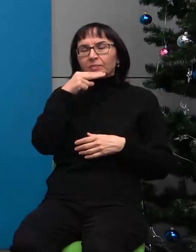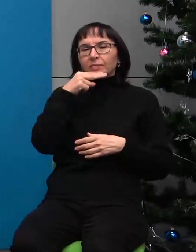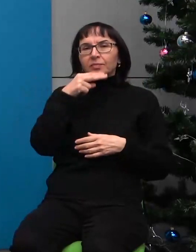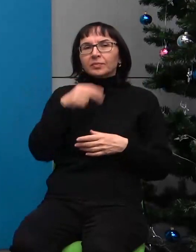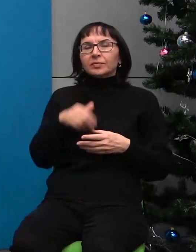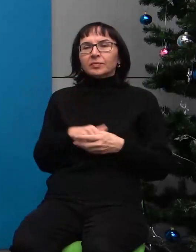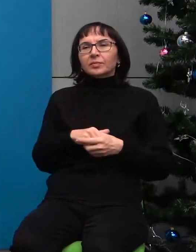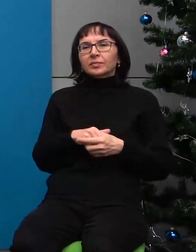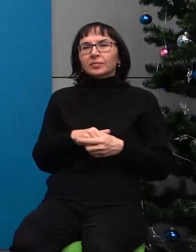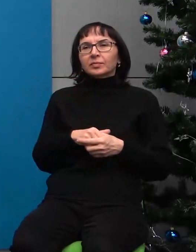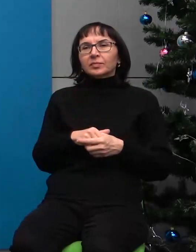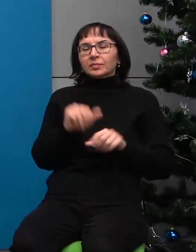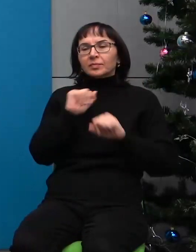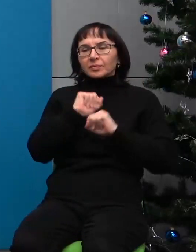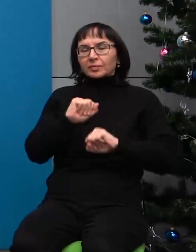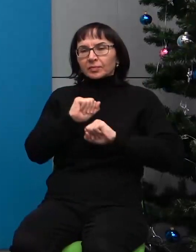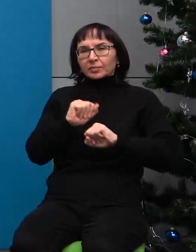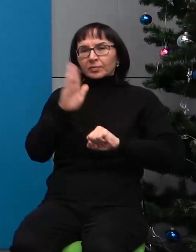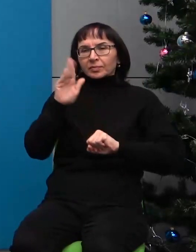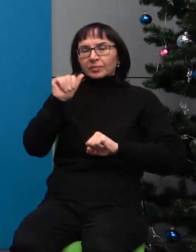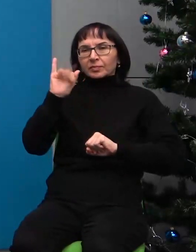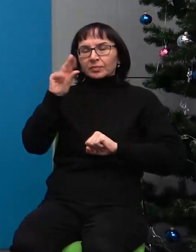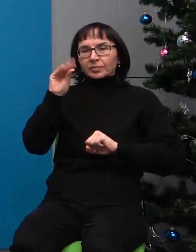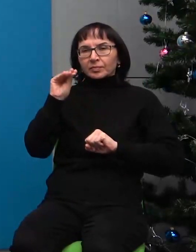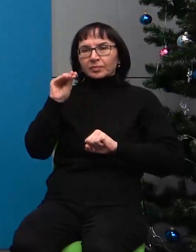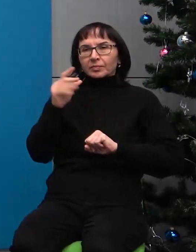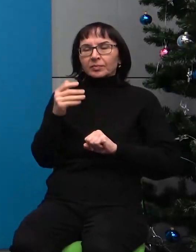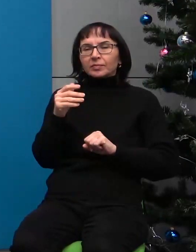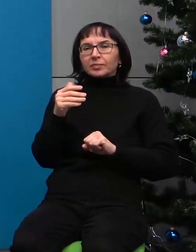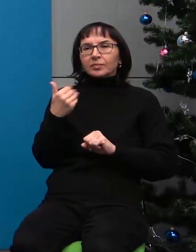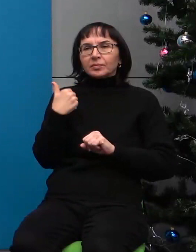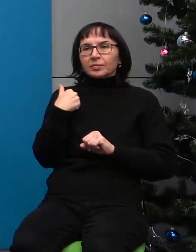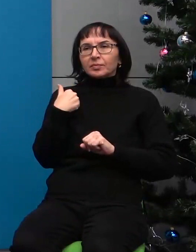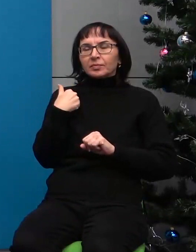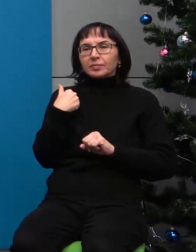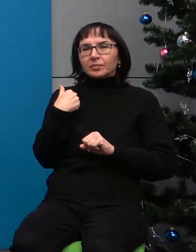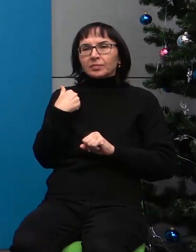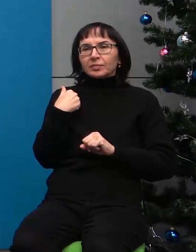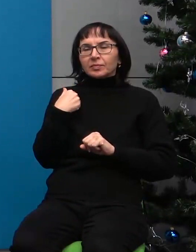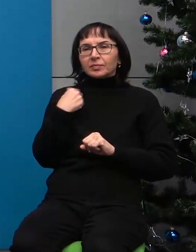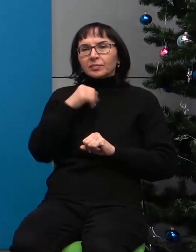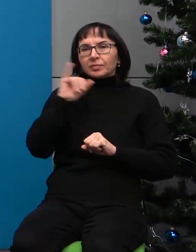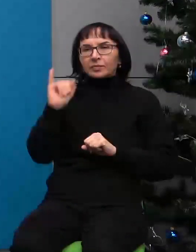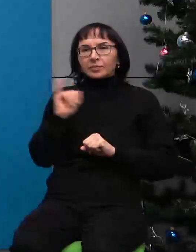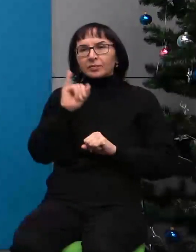A adwokatem Barbiego z kolei był Jacques Verges,